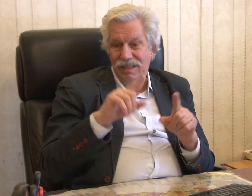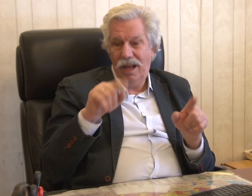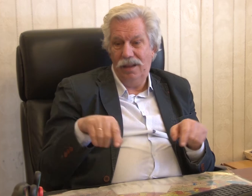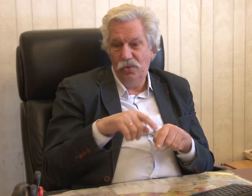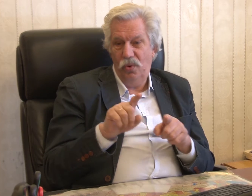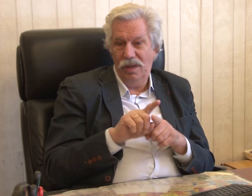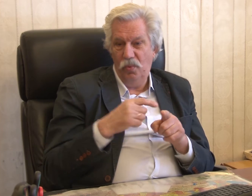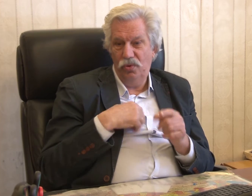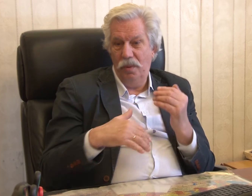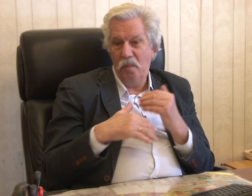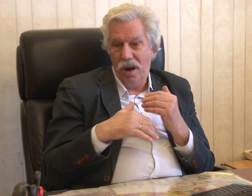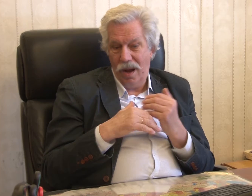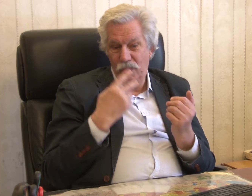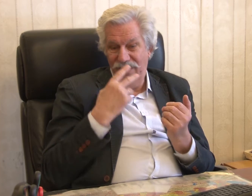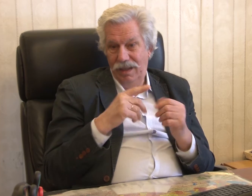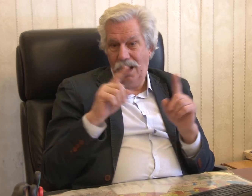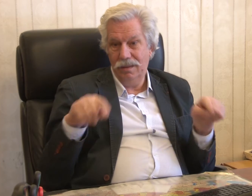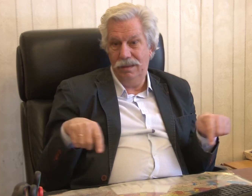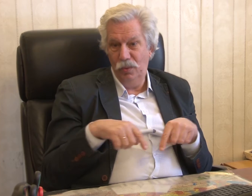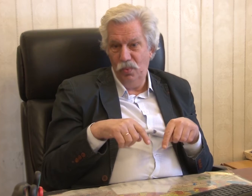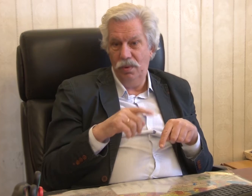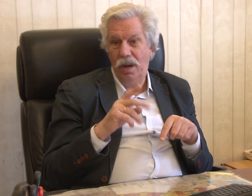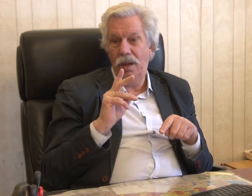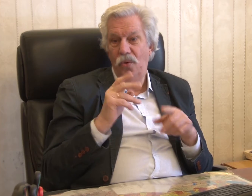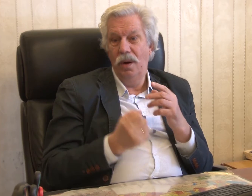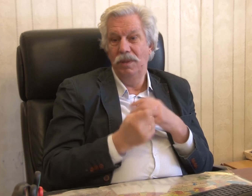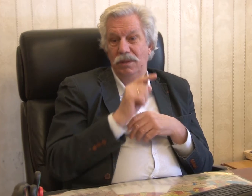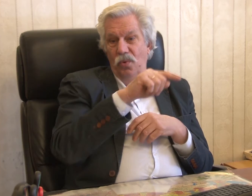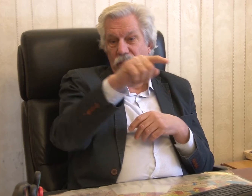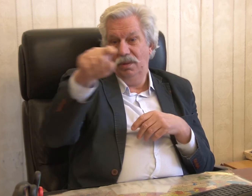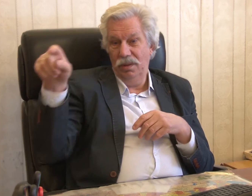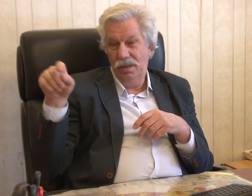Так что статотчёты тоже помогают нам видеть картину, оценить, что происходит на местах.